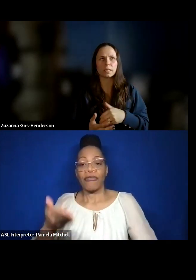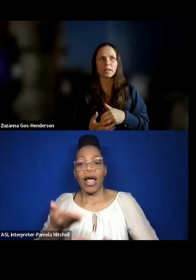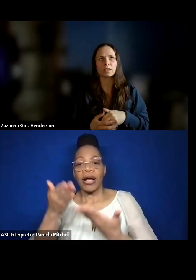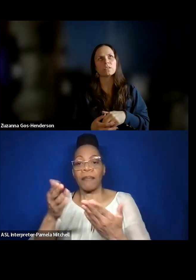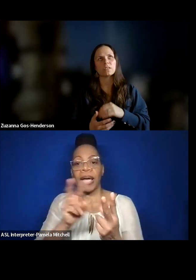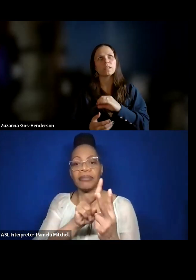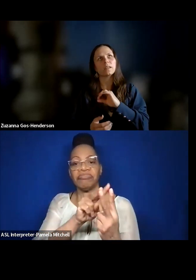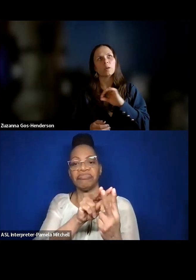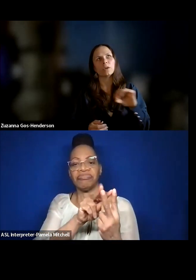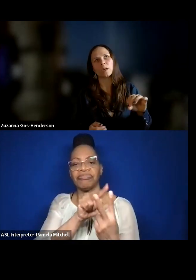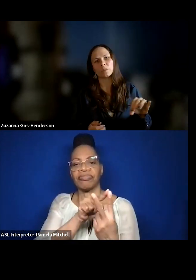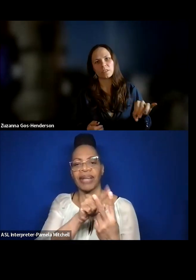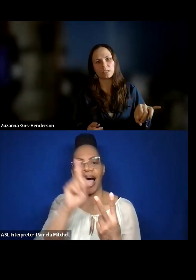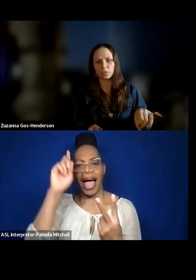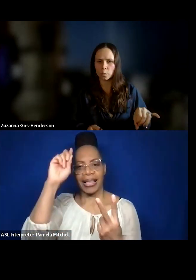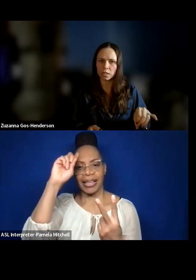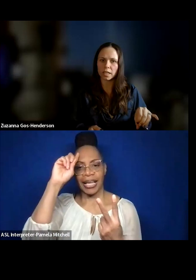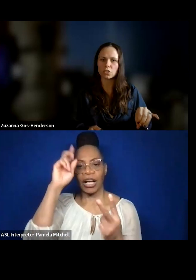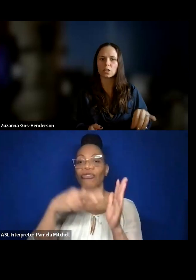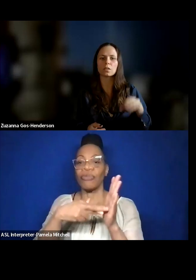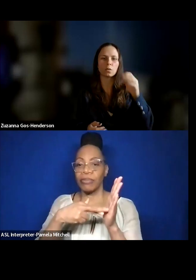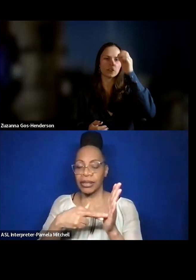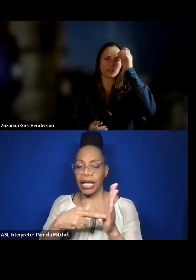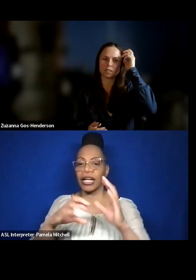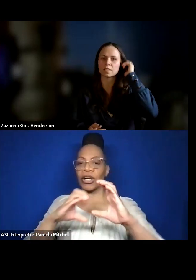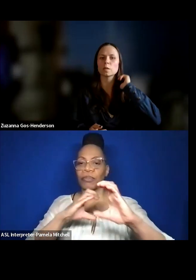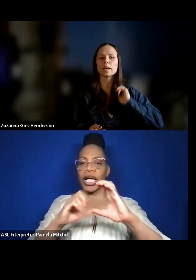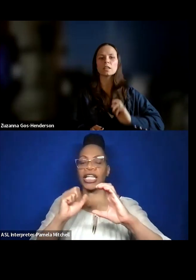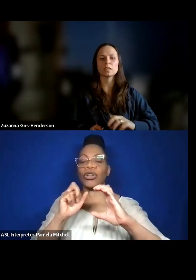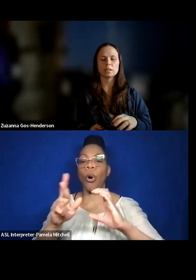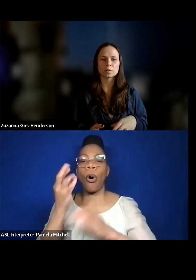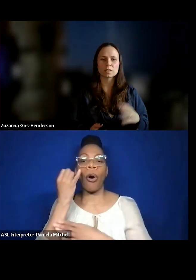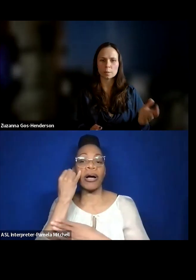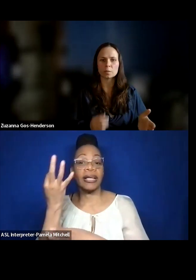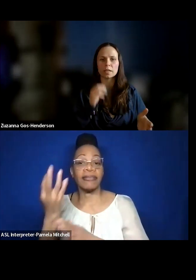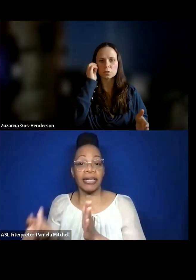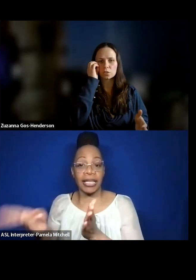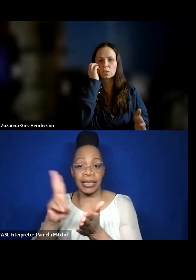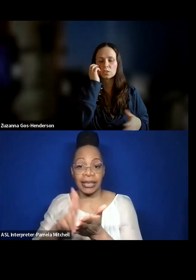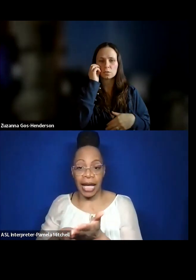"comunicación del representante designado" o si está firmado por una fuente médica aceptada,